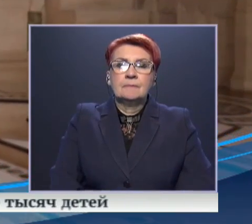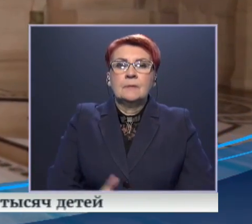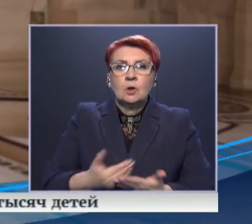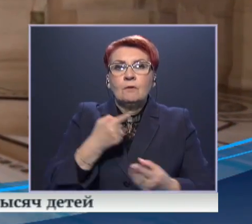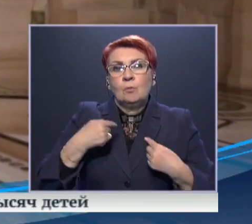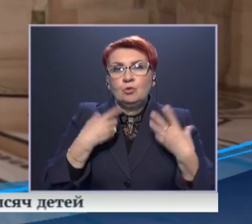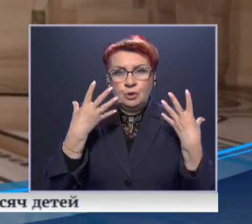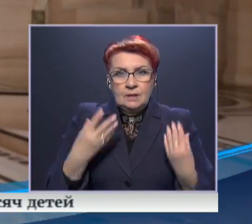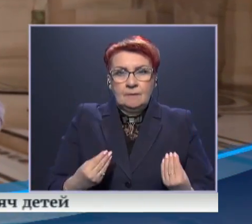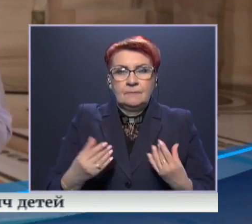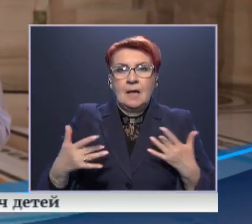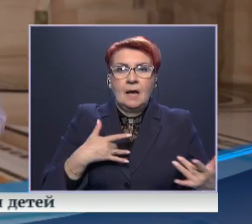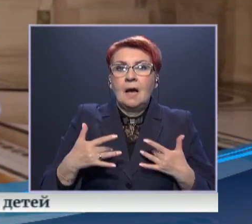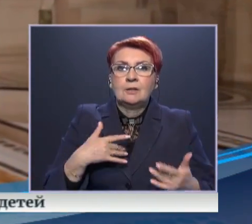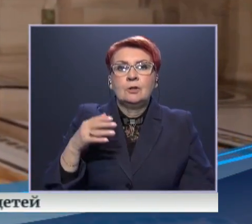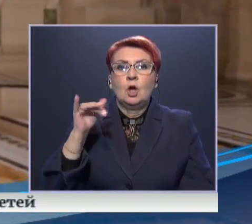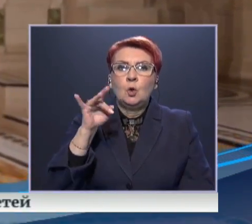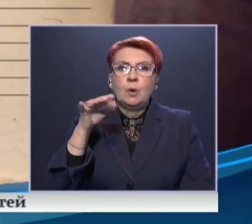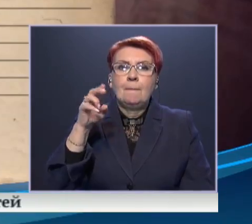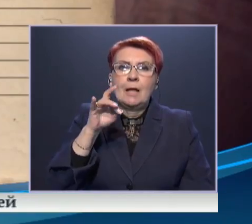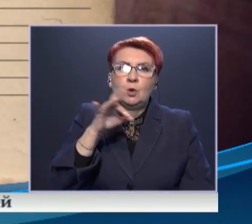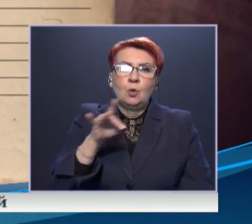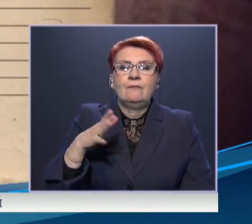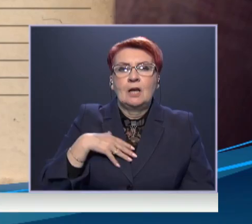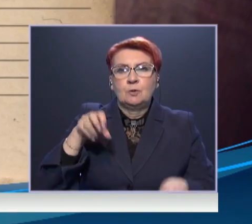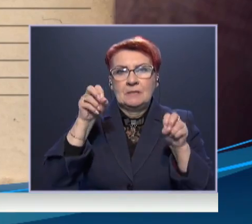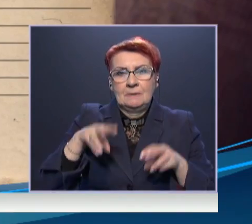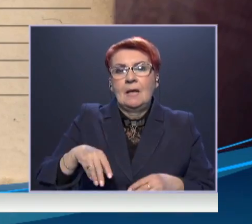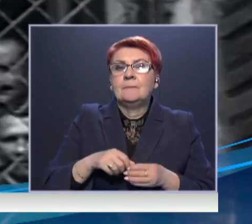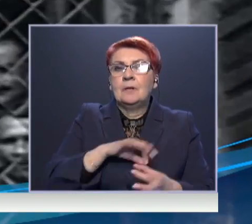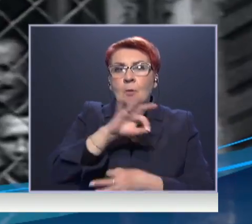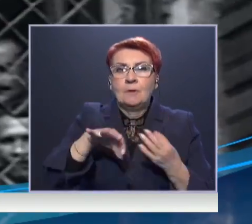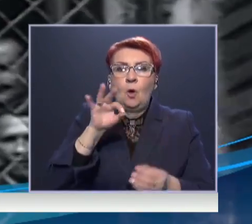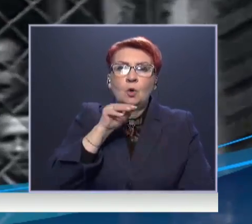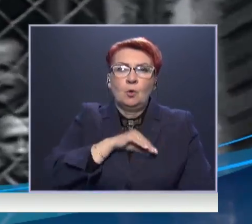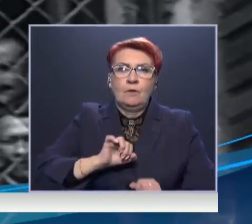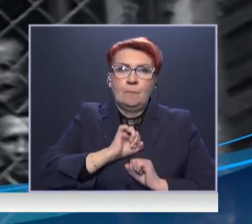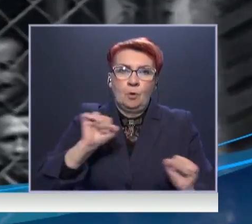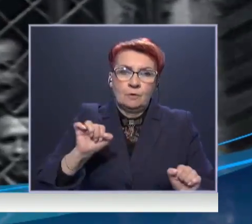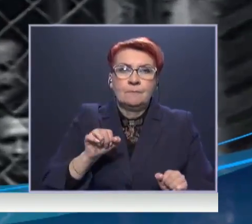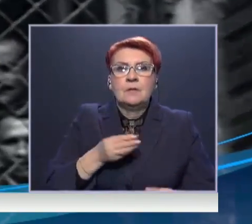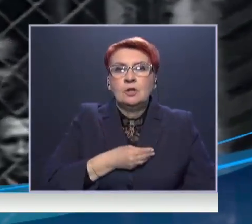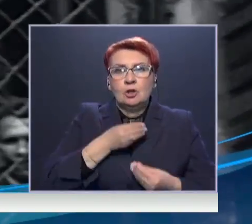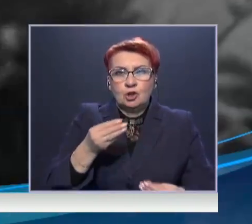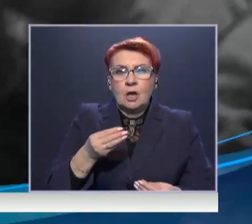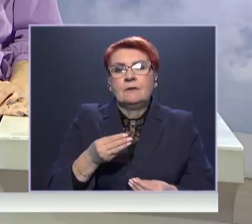дня актер театра и кино Юрий Батурин в нашем специальном проекте о духовном подвиге жертв кровавого лихолитья